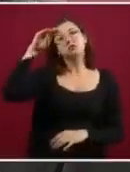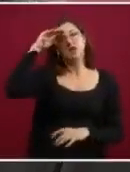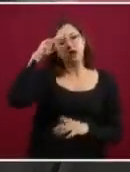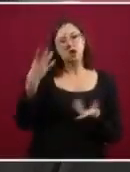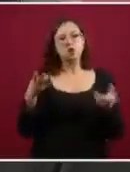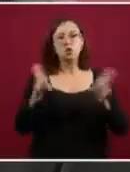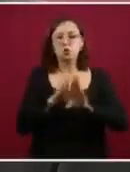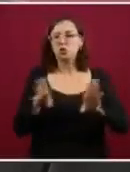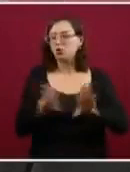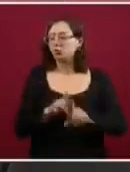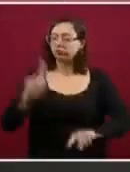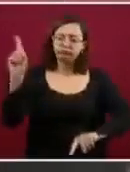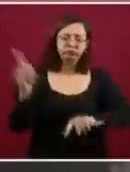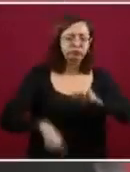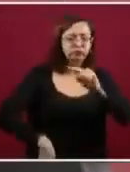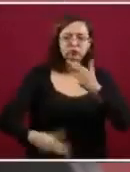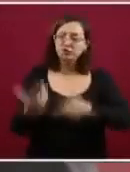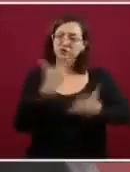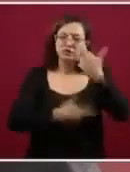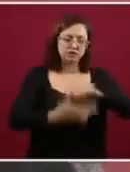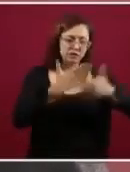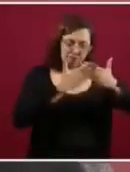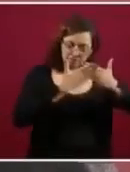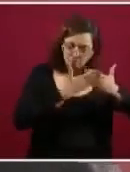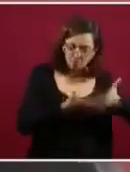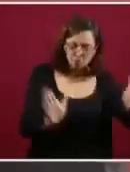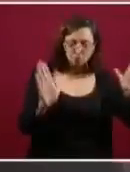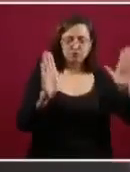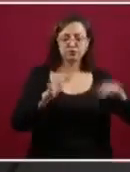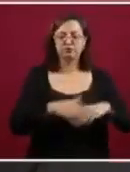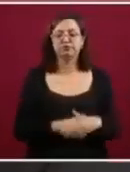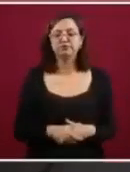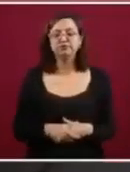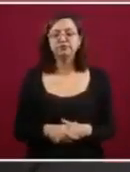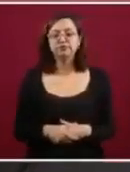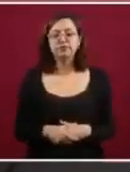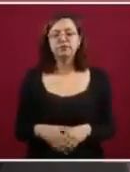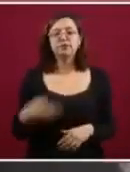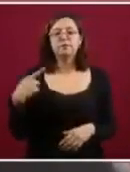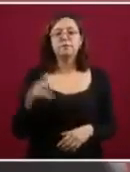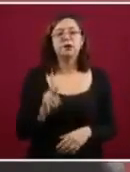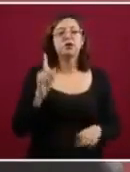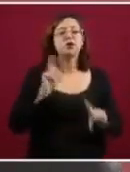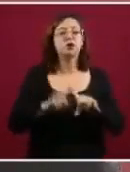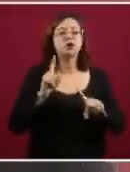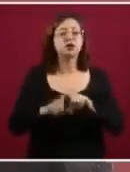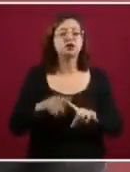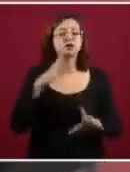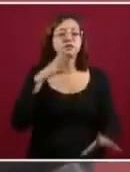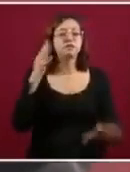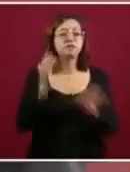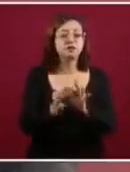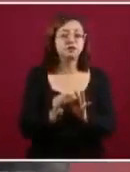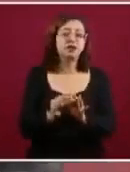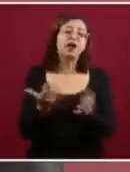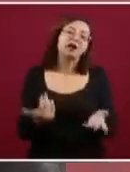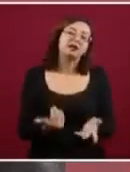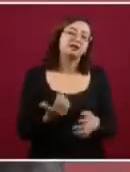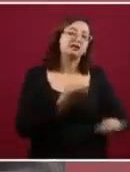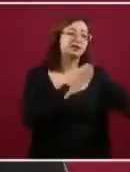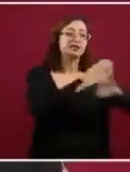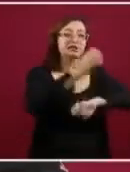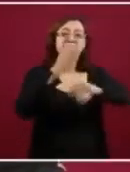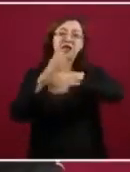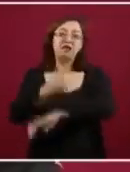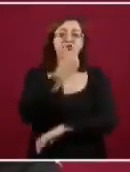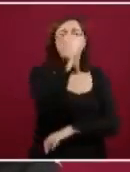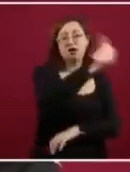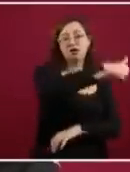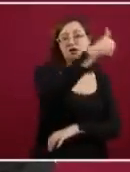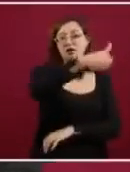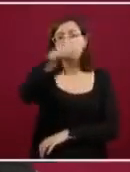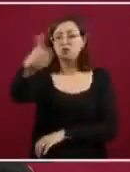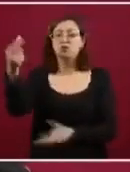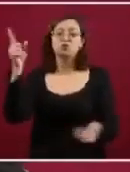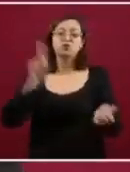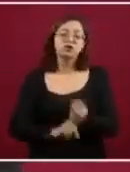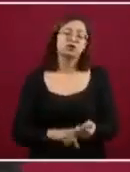estos procesos, pero esto ya corresponde a las legislaturas locales, a los gobiernos